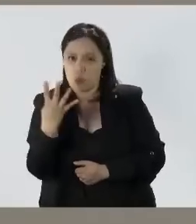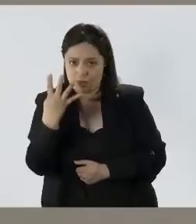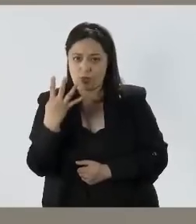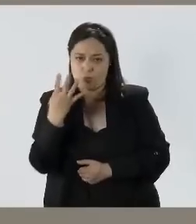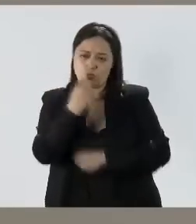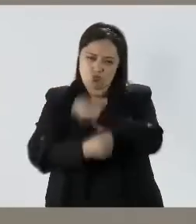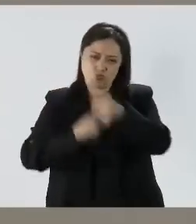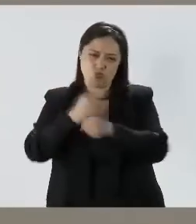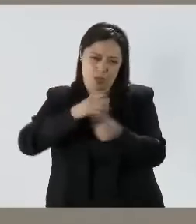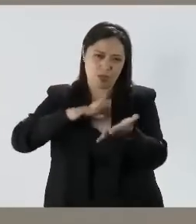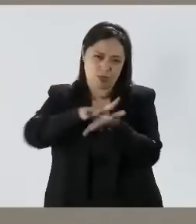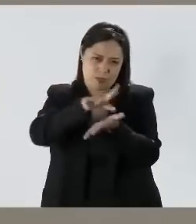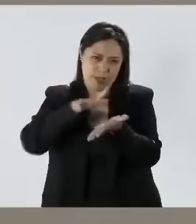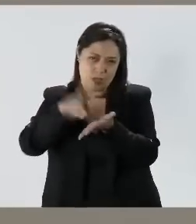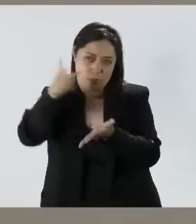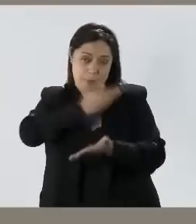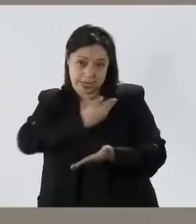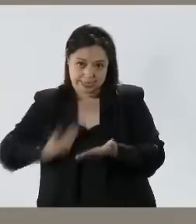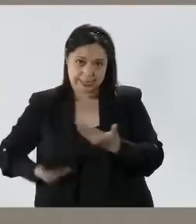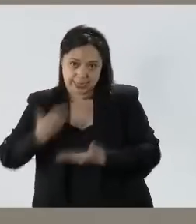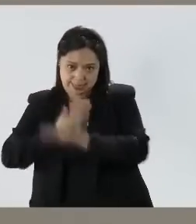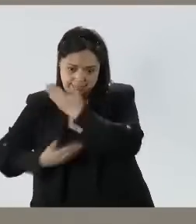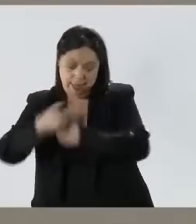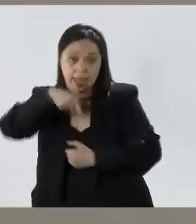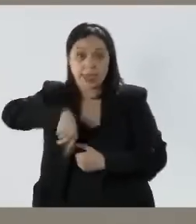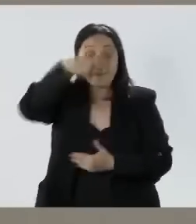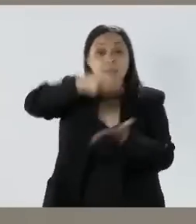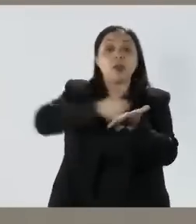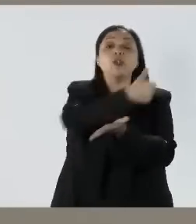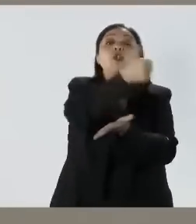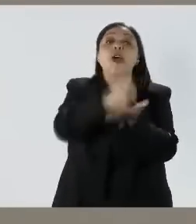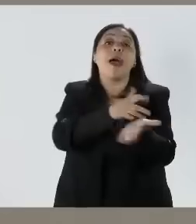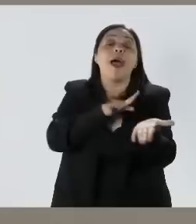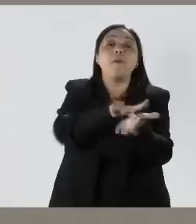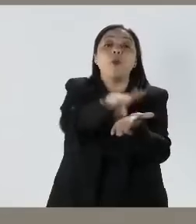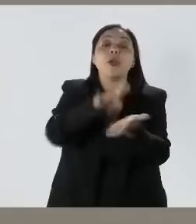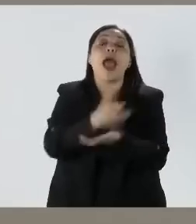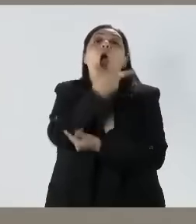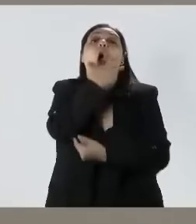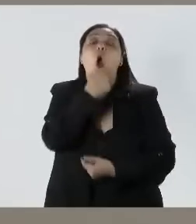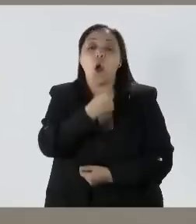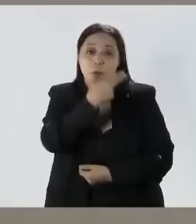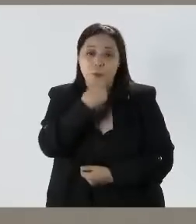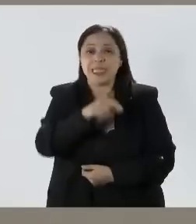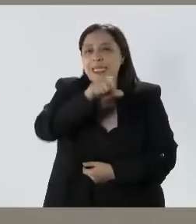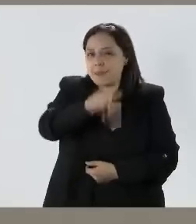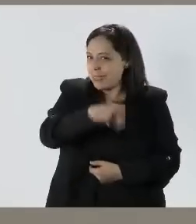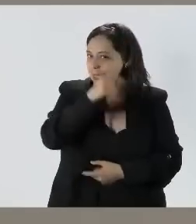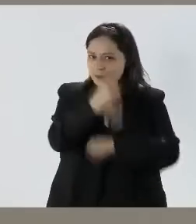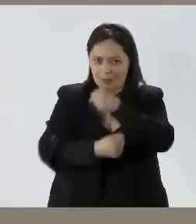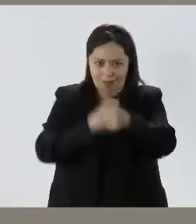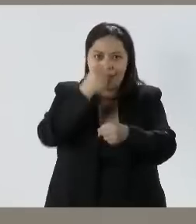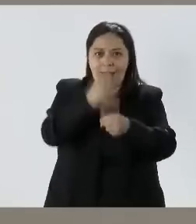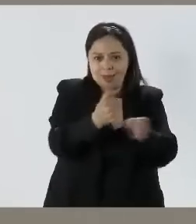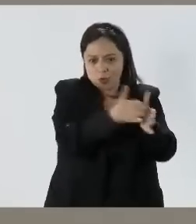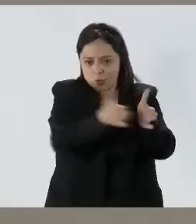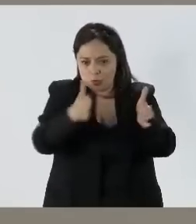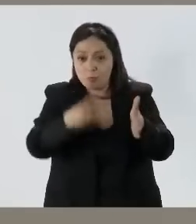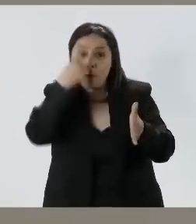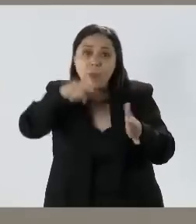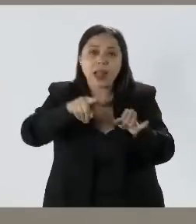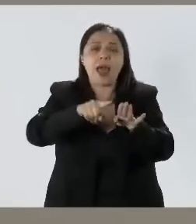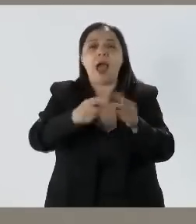Ciudad de México apoyaremos a los hombres de esa misma edad para que nadie se quede atrás